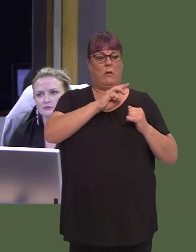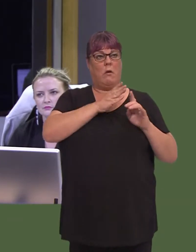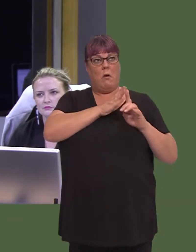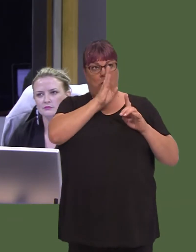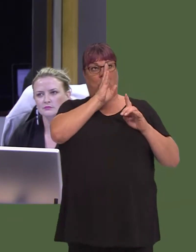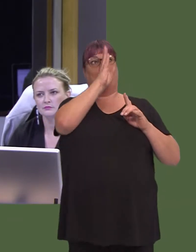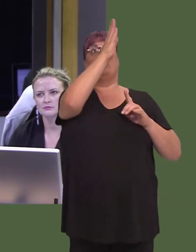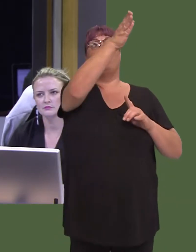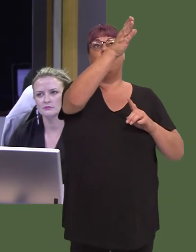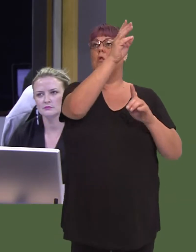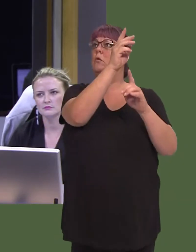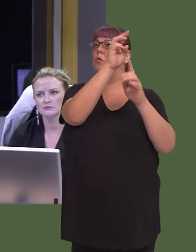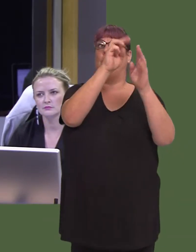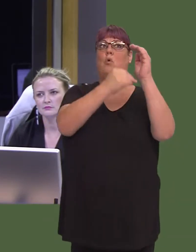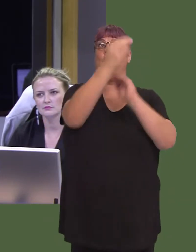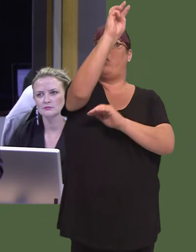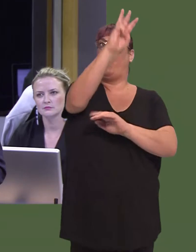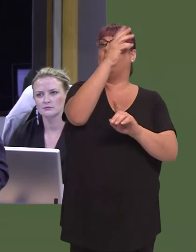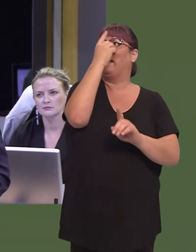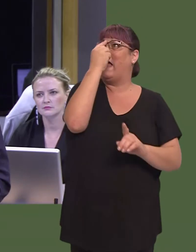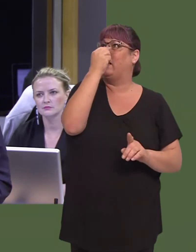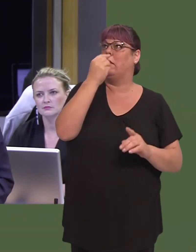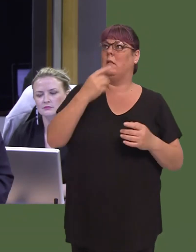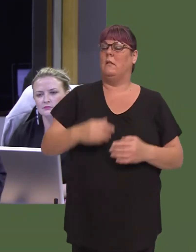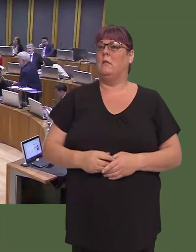‚'r fargen ddinesig ei hun, mae'r pedwar awdurdod lleol yn ne-orllewin Cymru yn cydnabod